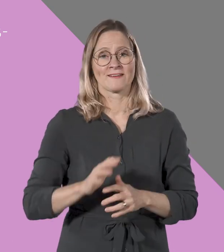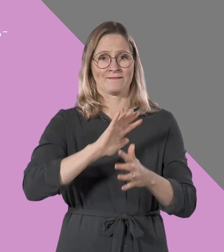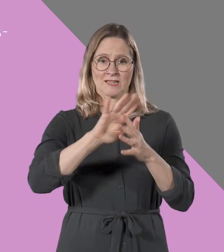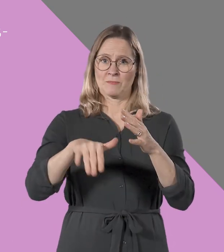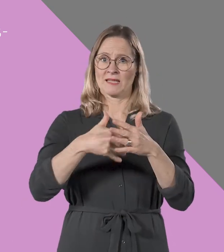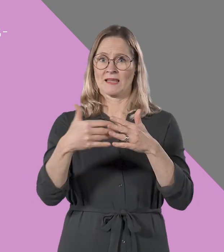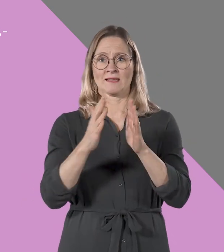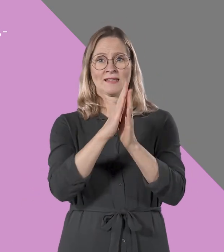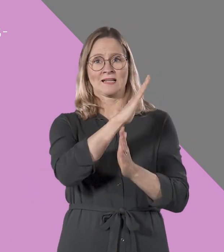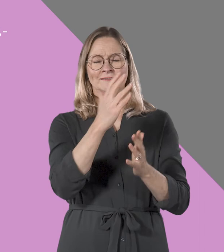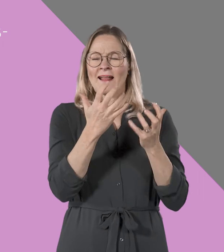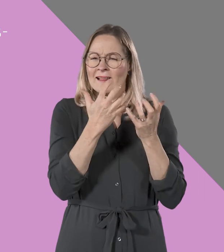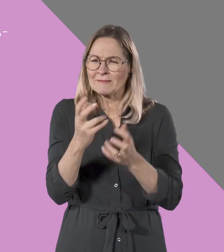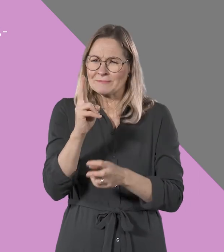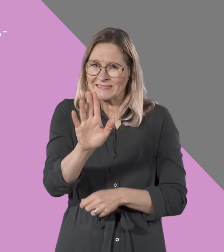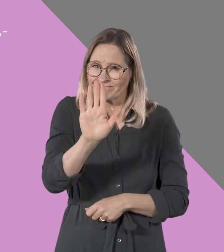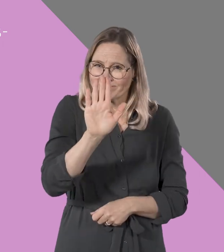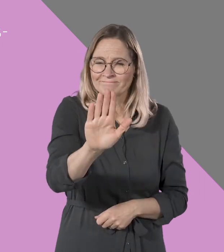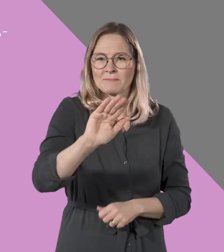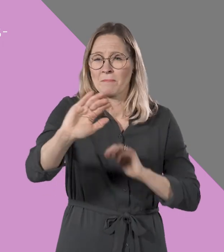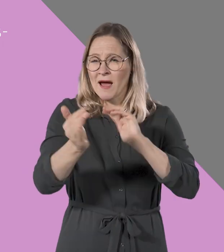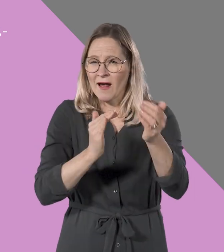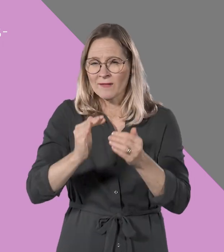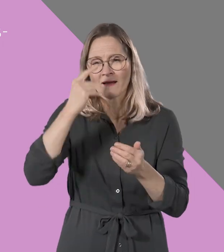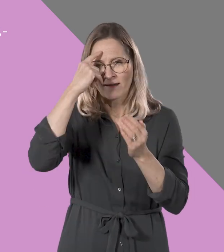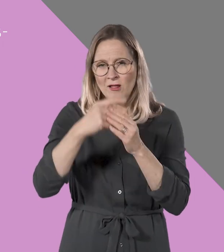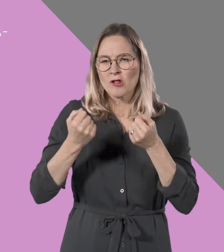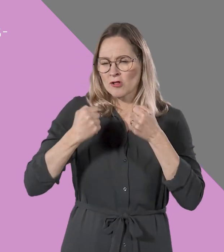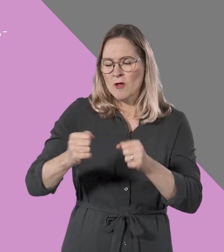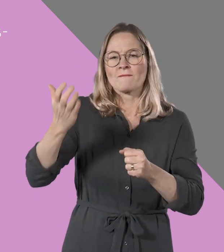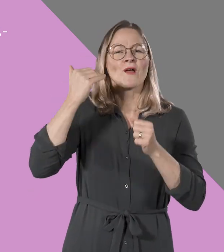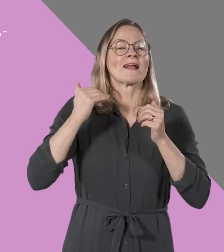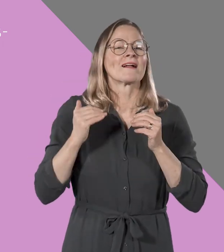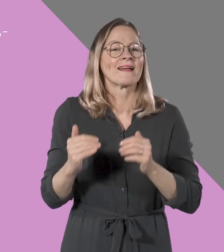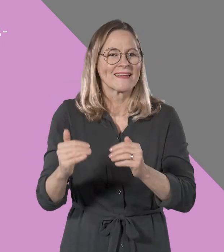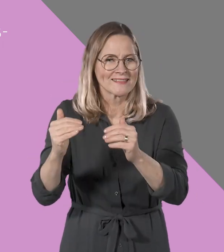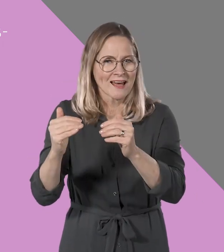Viittomakielinen kirjasto tarvitsee juuri sinun palautettasi - voidakseen kehittää toimintaansa!